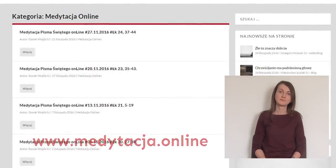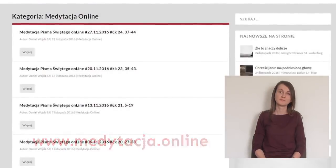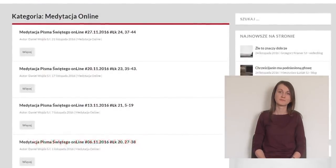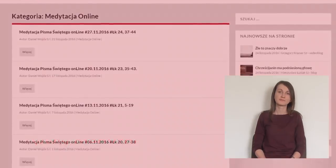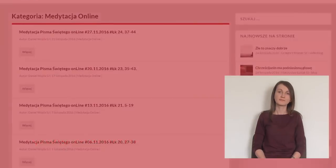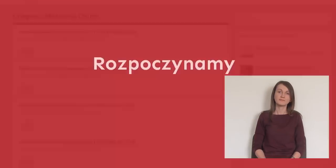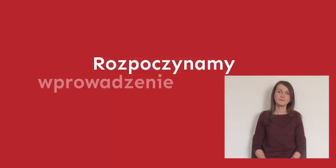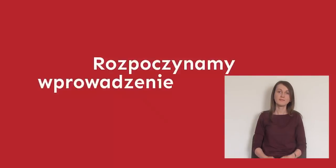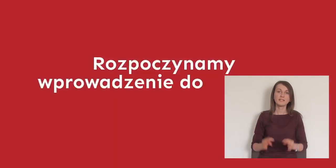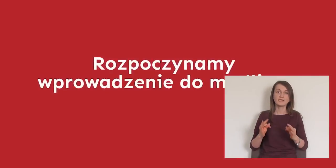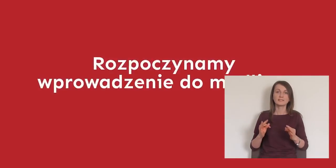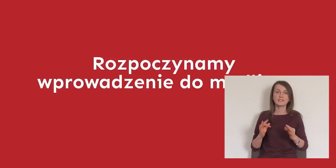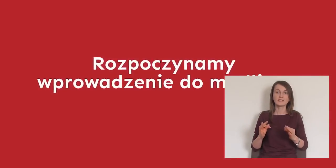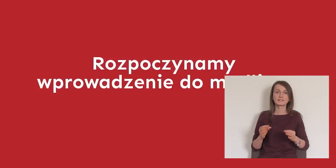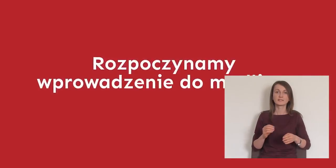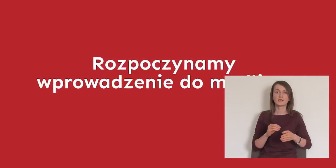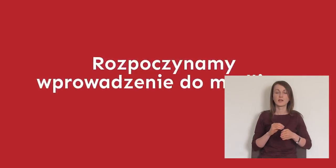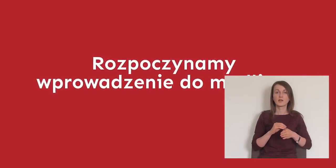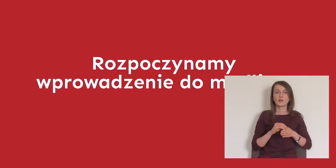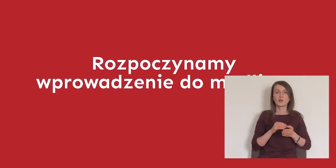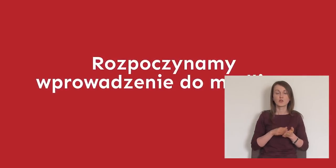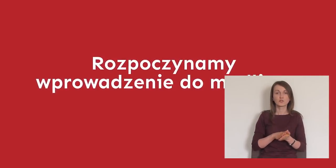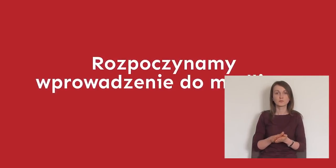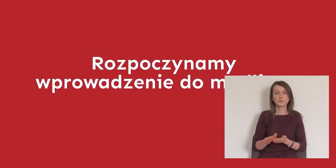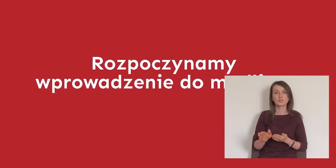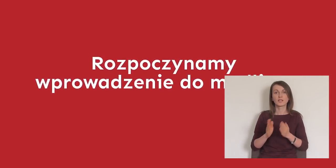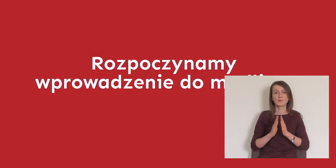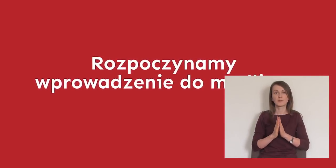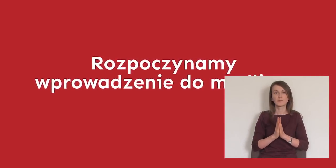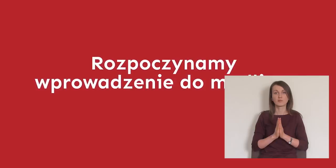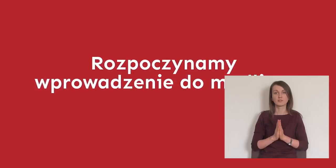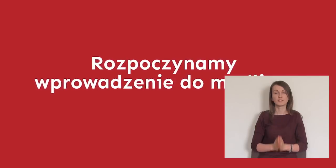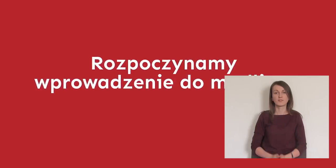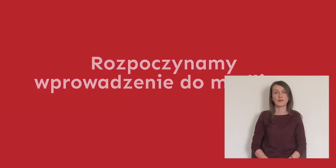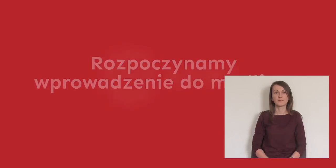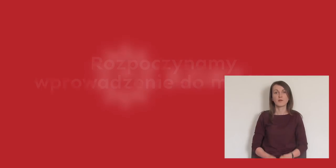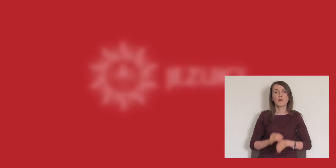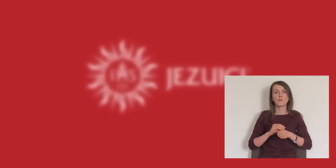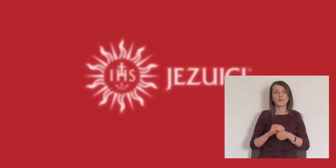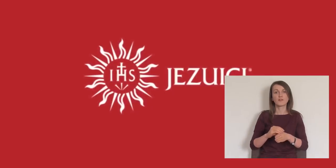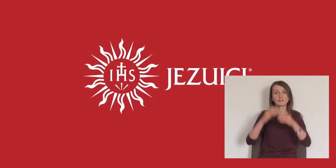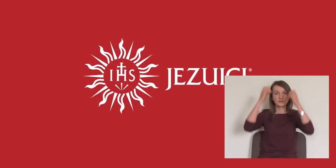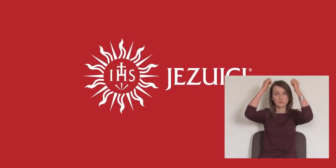A teraz rozpoczynamy wprowadzenie do modlitwy. Medytacje prowadzą jezuici.